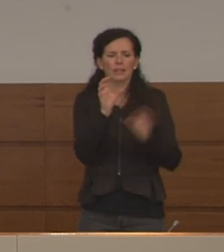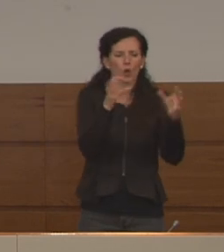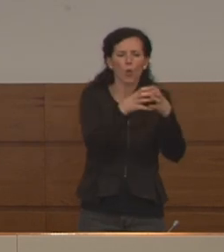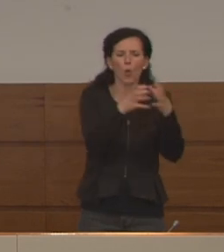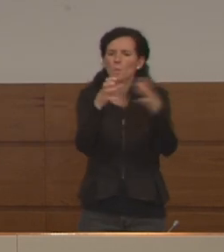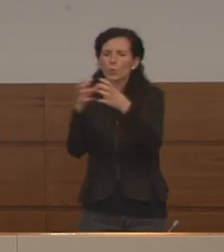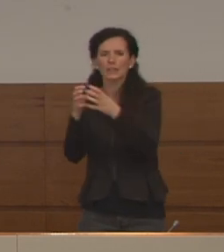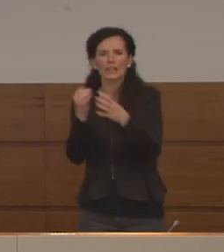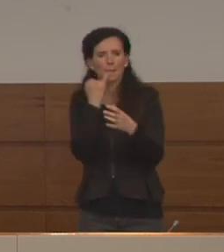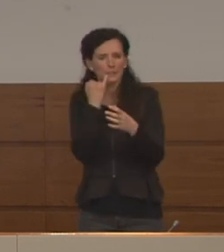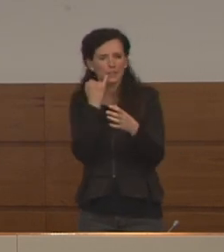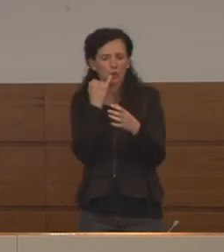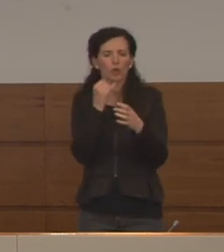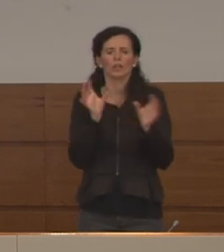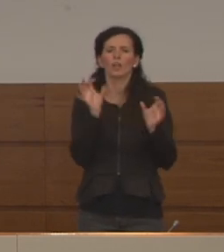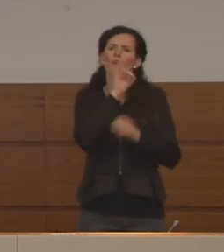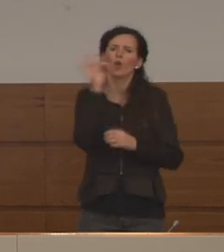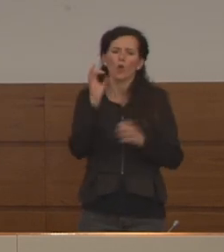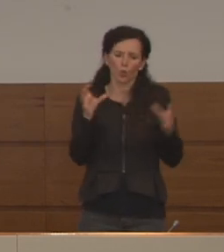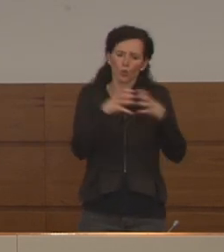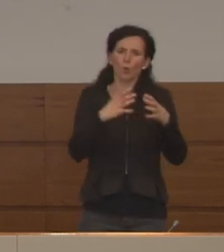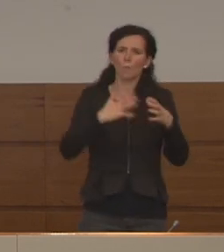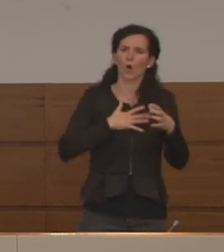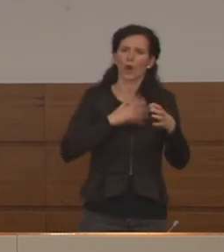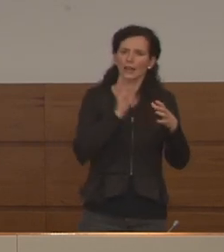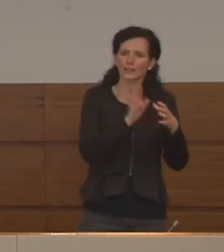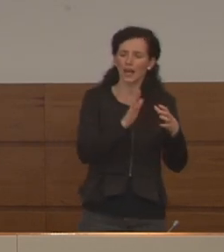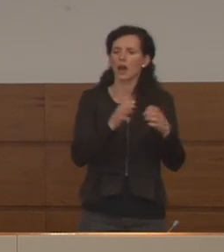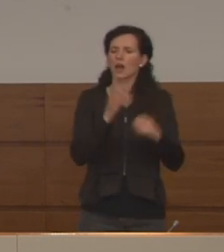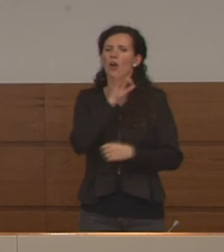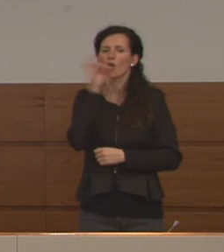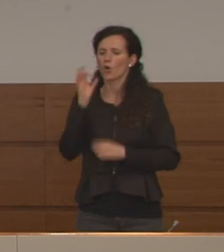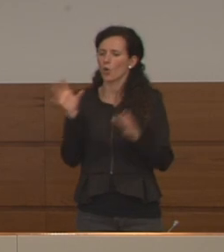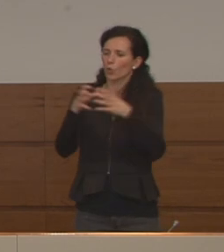livello di gruppi di età e anche livello di tipologia di occupazione.